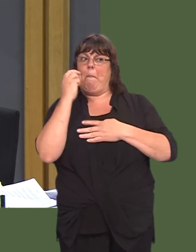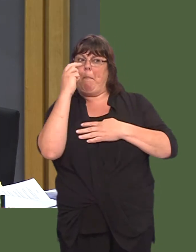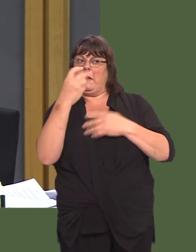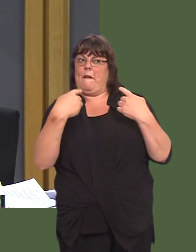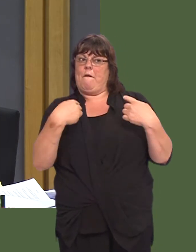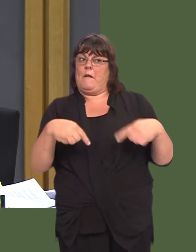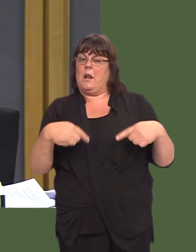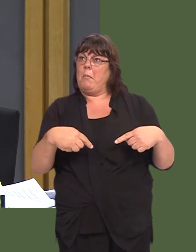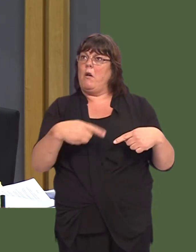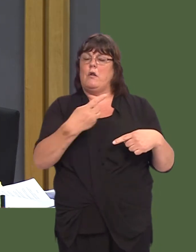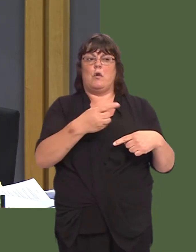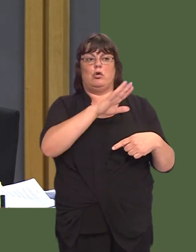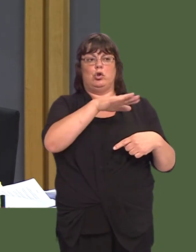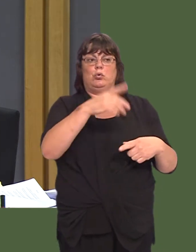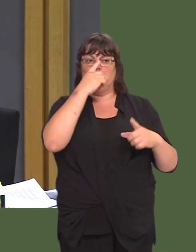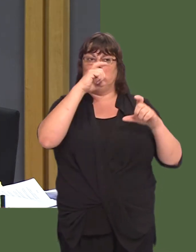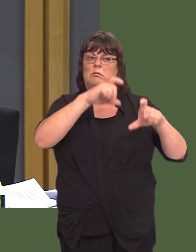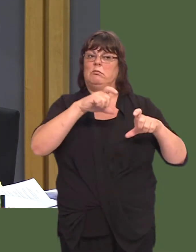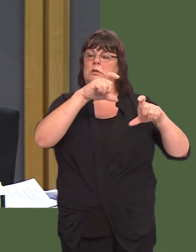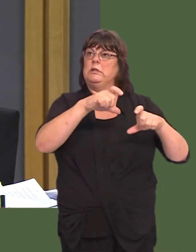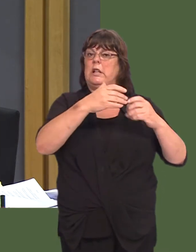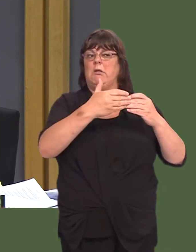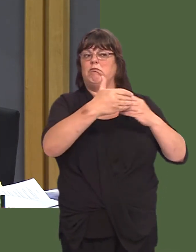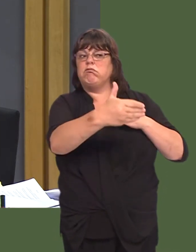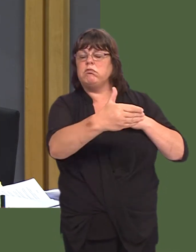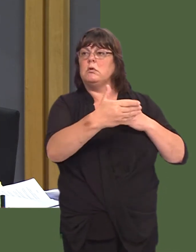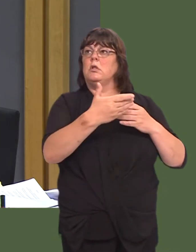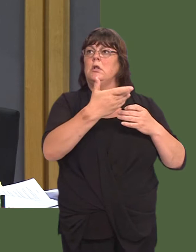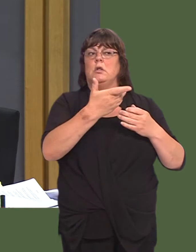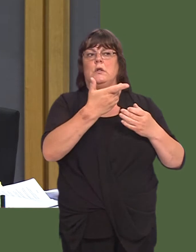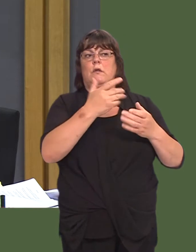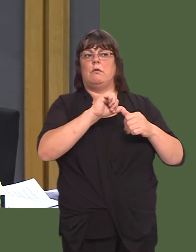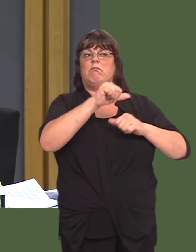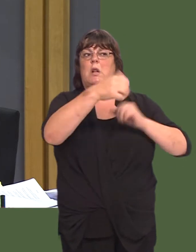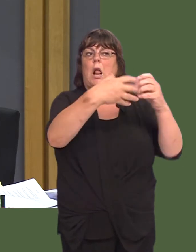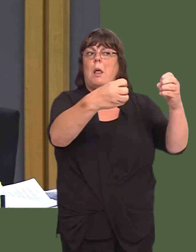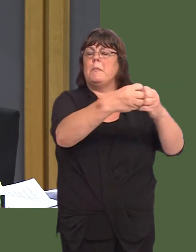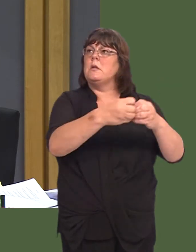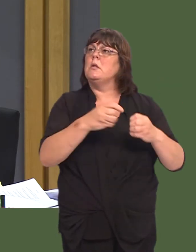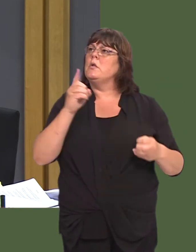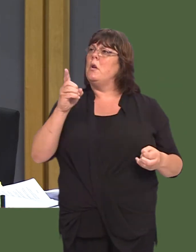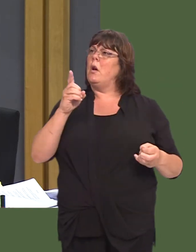Beth sydd gan y Llywodraeth i ddweud yn gyffredinol am yr anhawster hynny i sicrhau bod dewis teg wrth ddewis addysg Gymraeg?